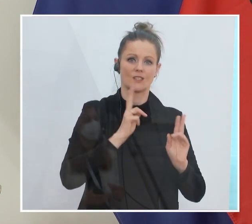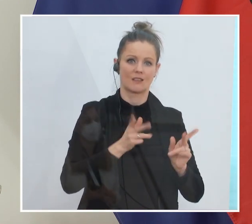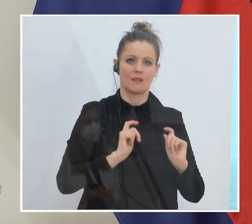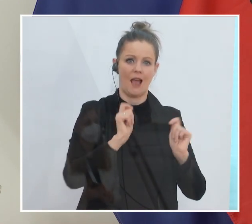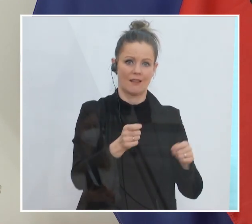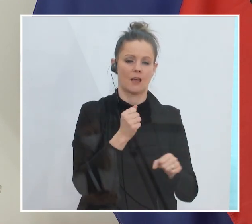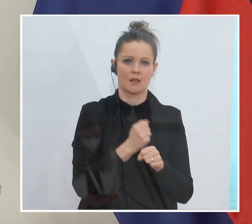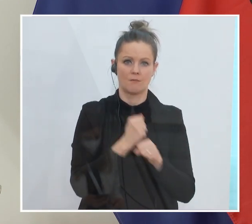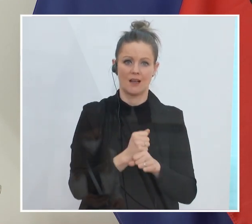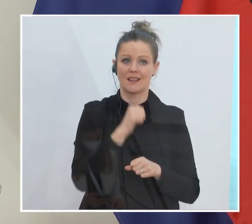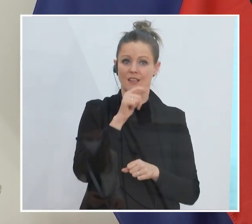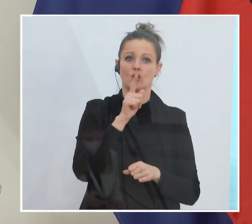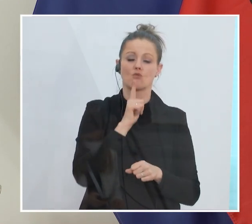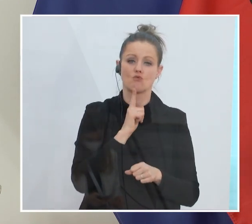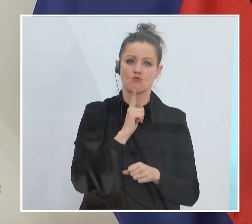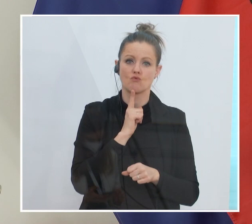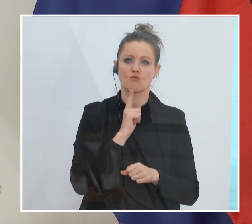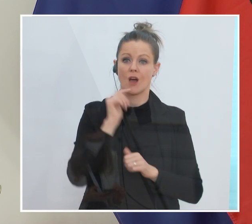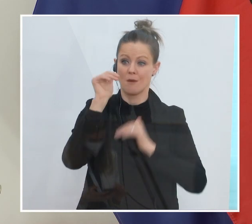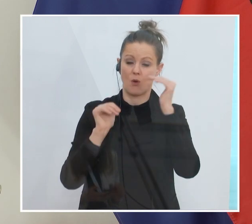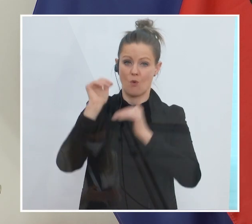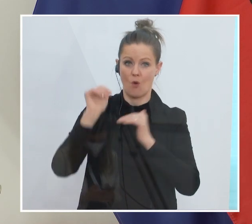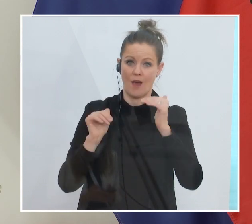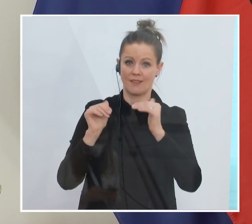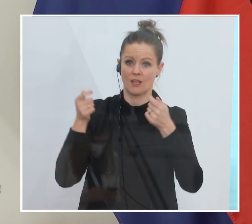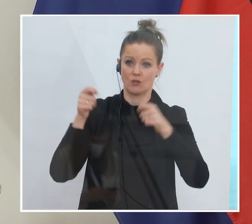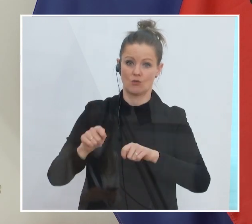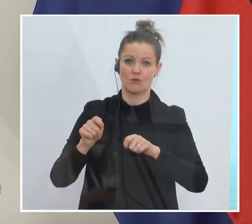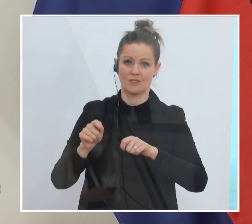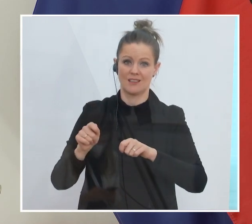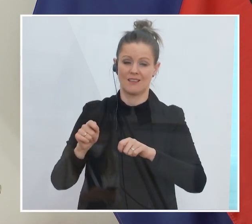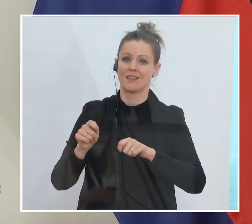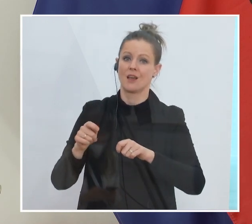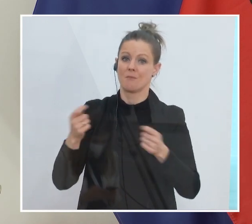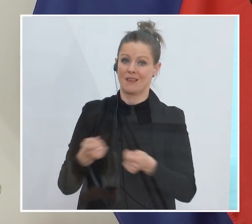nicht mehr nur die von der Behörde geschlossenen Betriebe, sondern wie gesagt auch alle indirekt